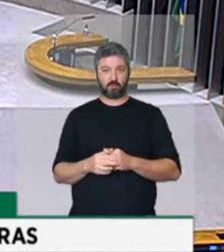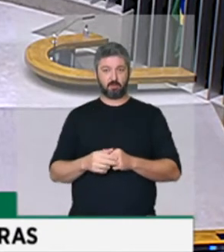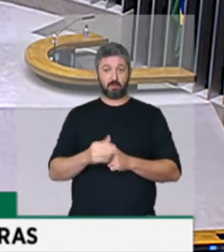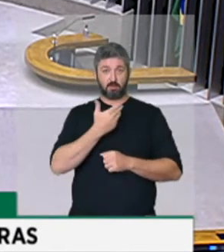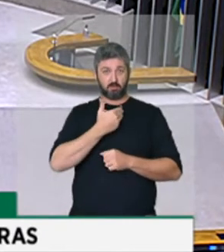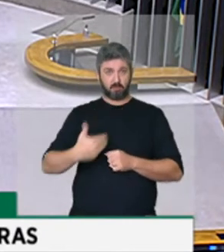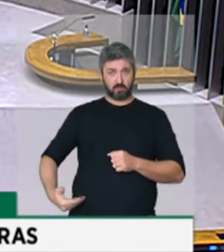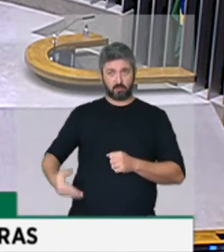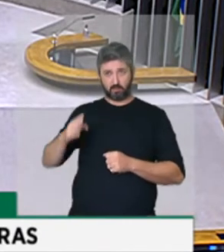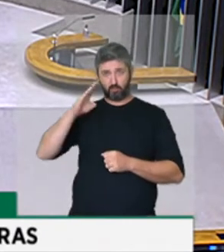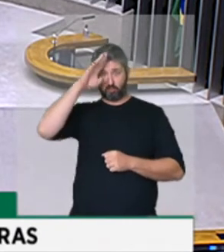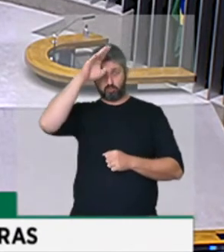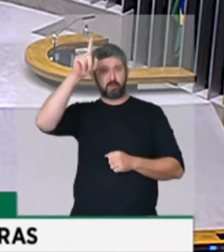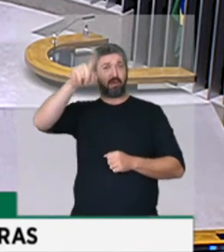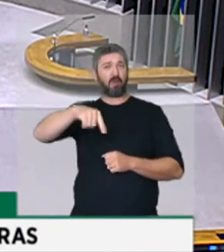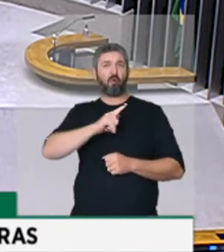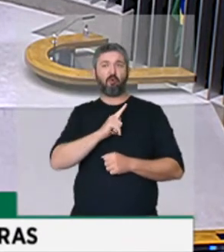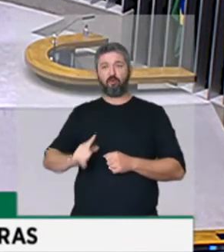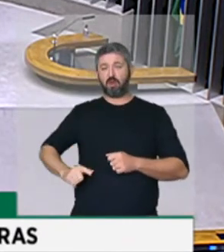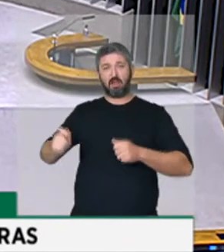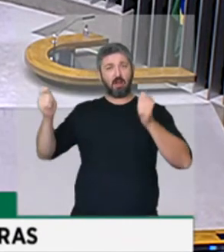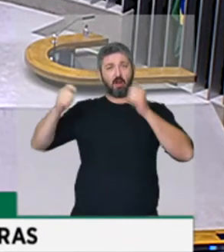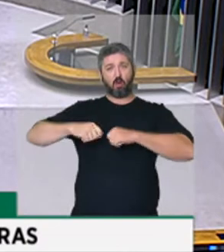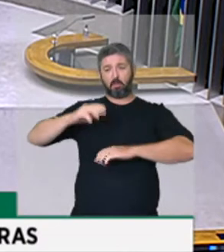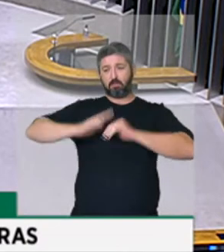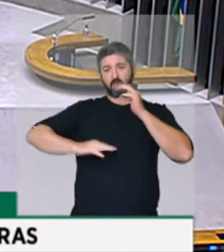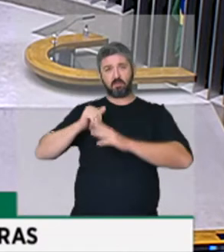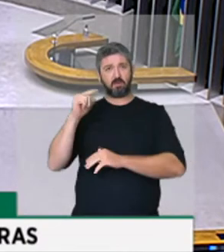ORIENTA... ORIENTA... AVANTE? -- [DEPUTADO]: PCDOB? [DEPUTADO]: PRESIDENTE A BANCADA DO PCDOB